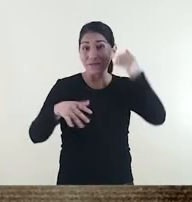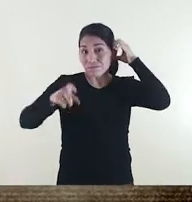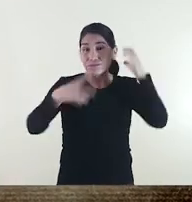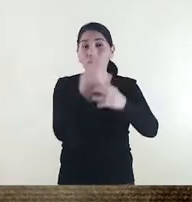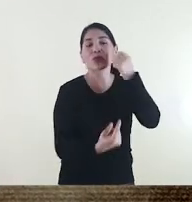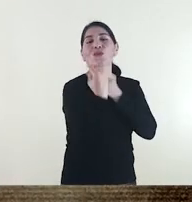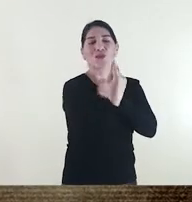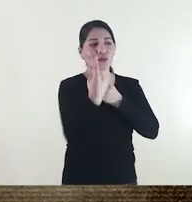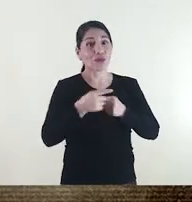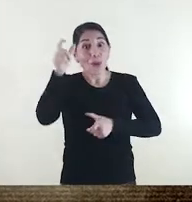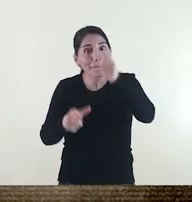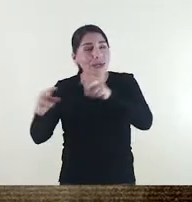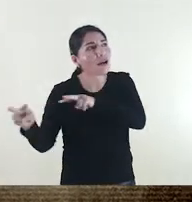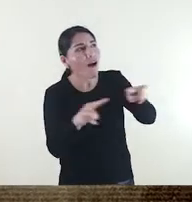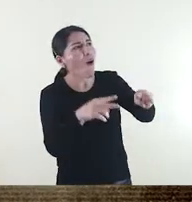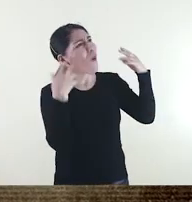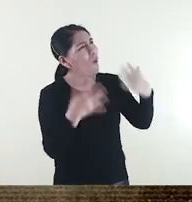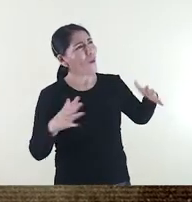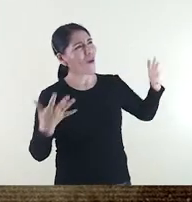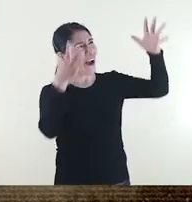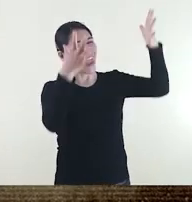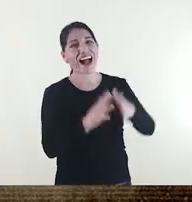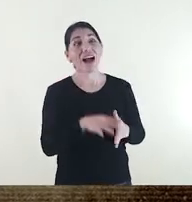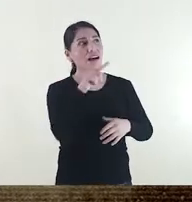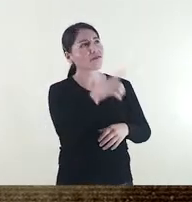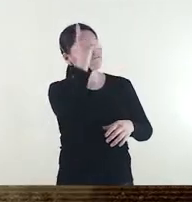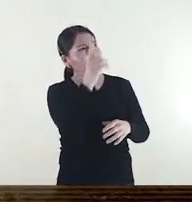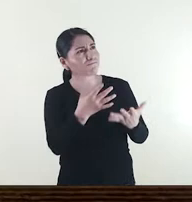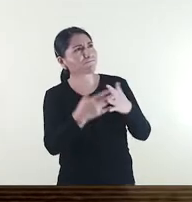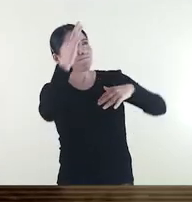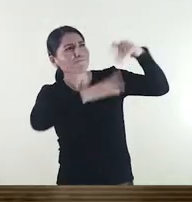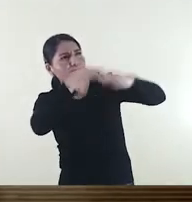El edificio fue elogiado por toda la ciudad e inaugura un periodo de arquitectura academicista